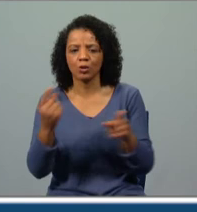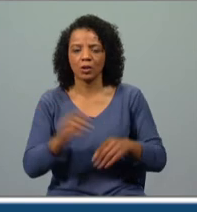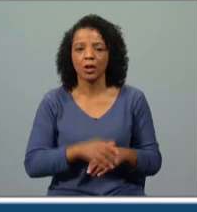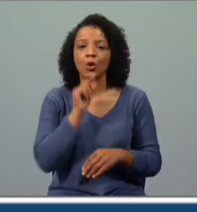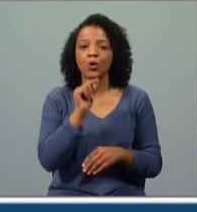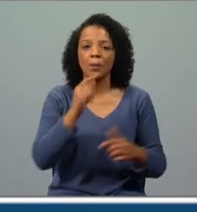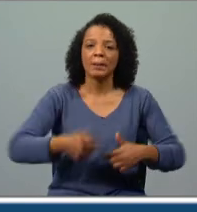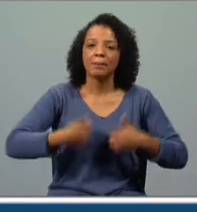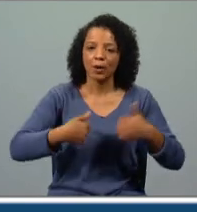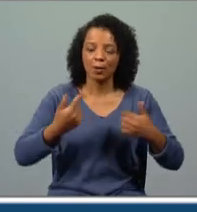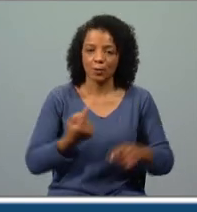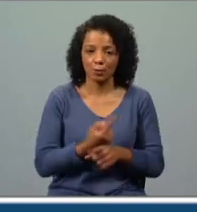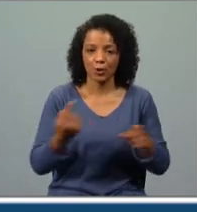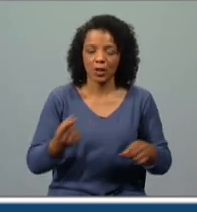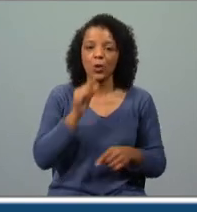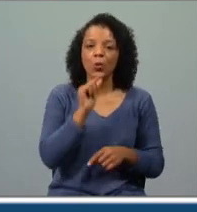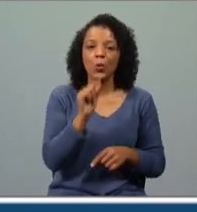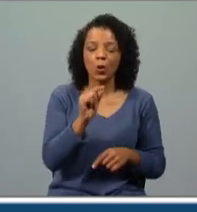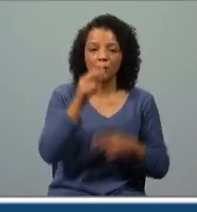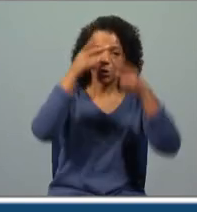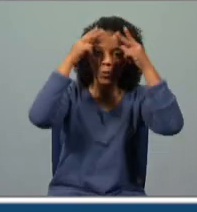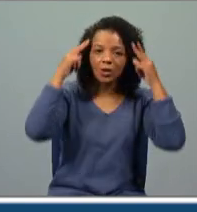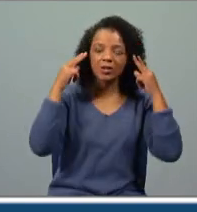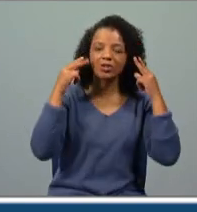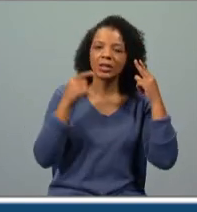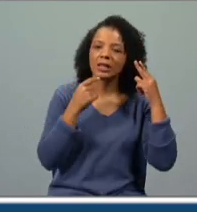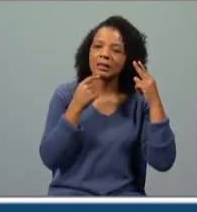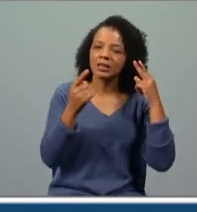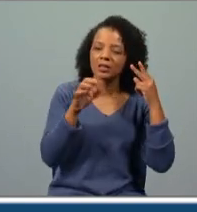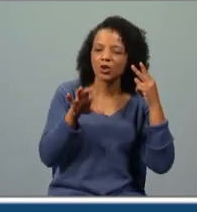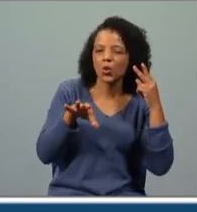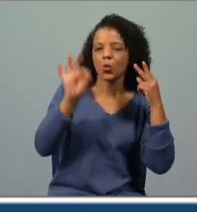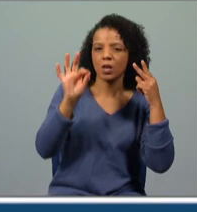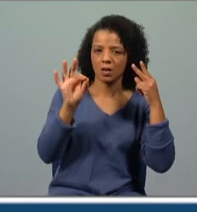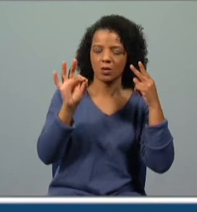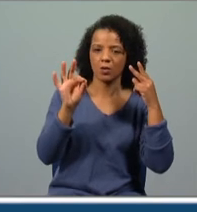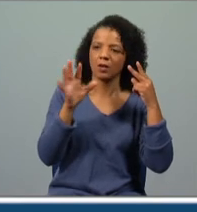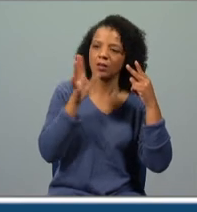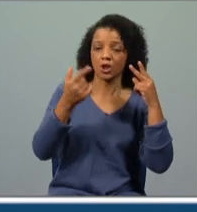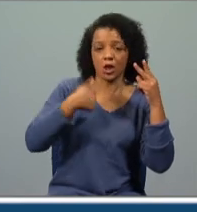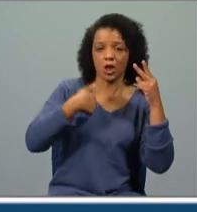próprio foi o nome que olices a habilmente escolheu para significar a 本身就是你喜歡的名字巧妙地選擇表示